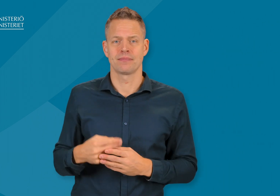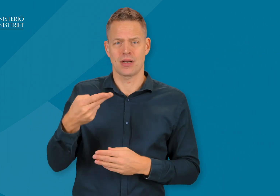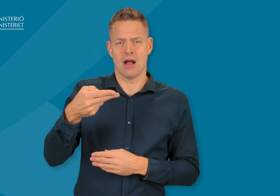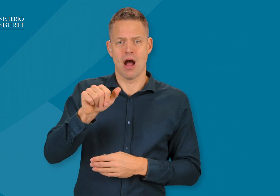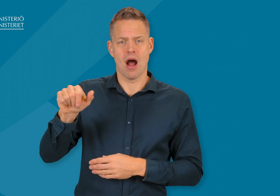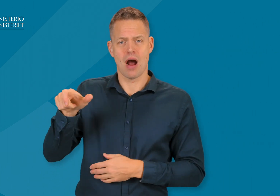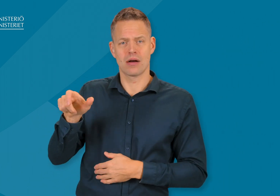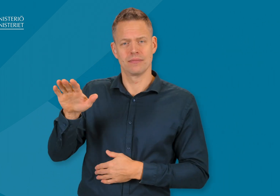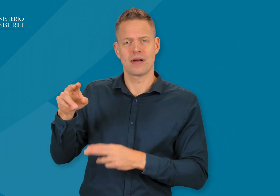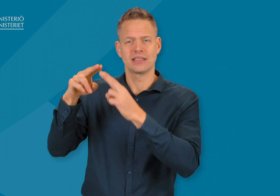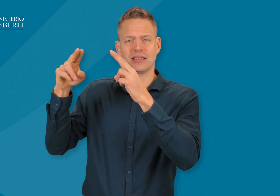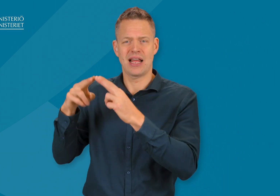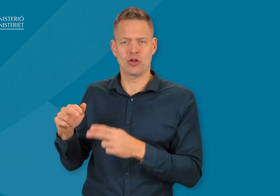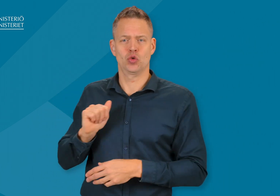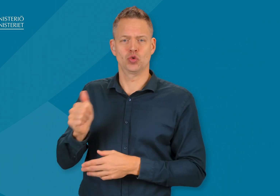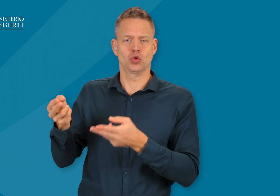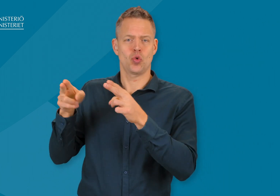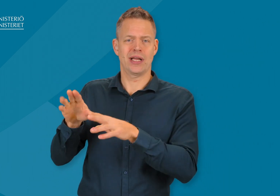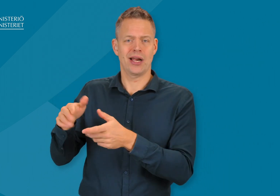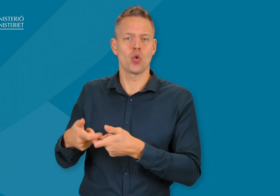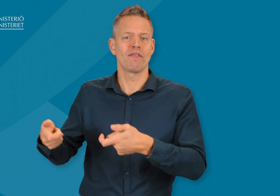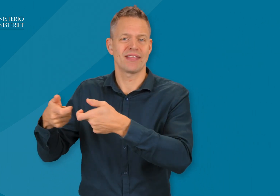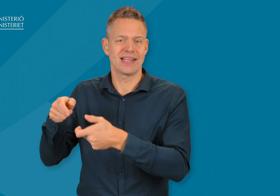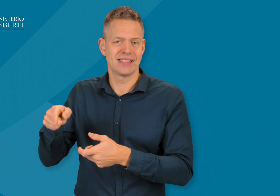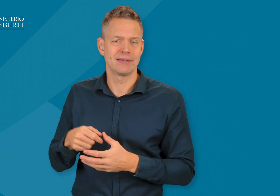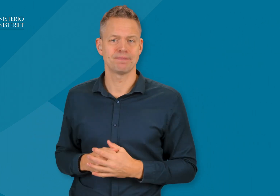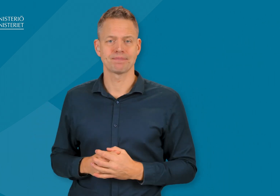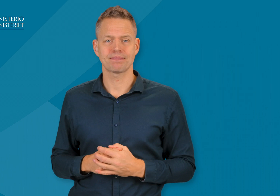• Haagin kansainvälisen yksityisoikeuden konferenssi